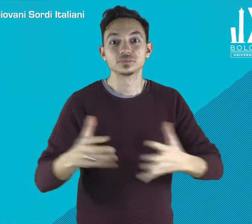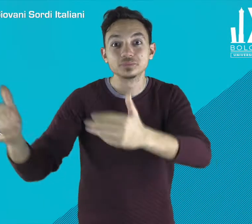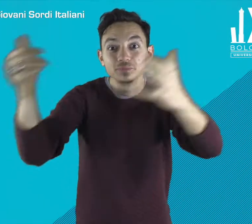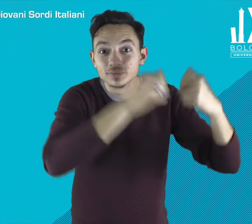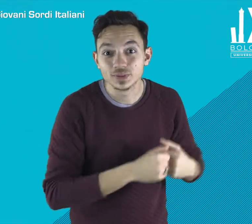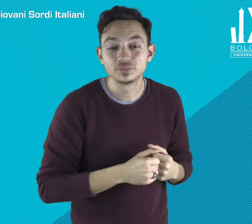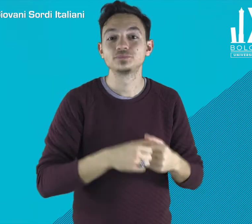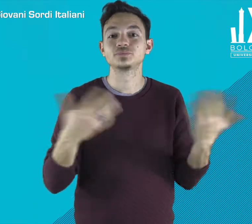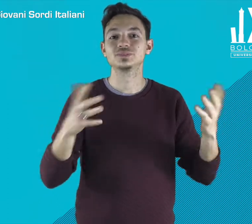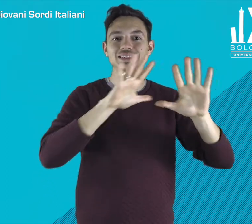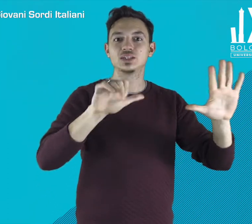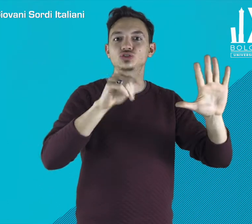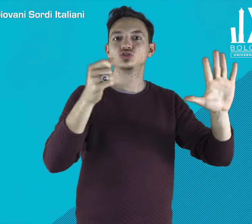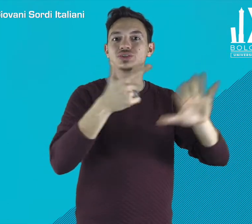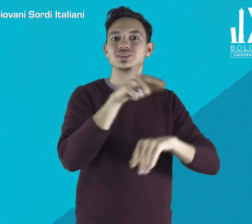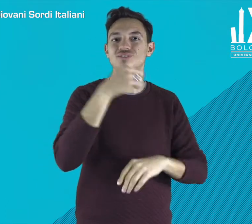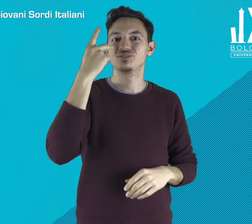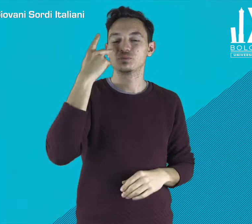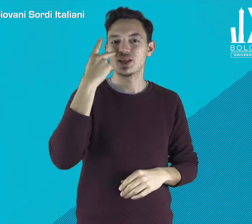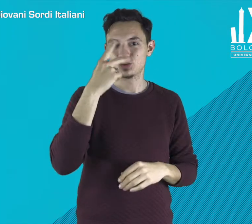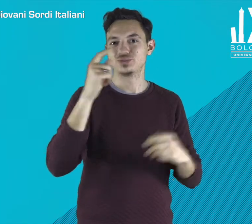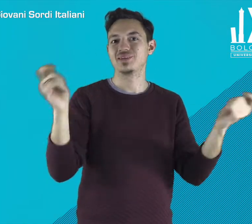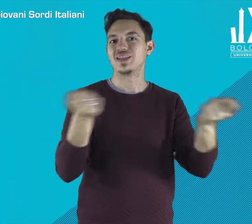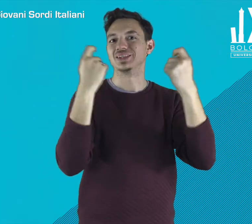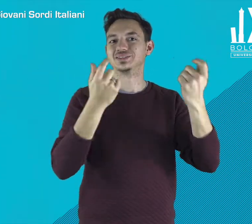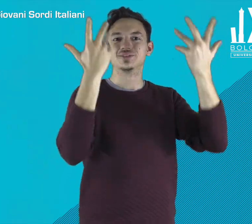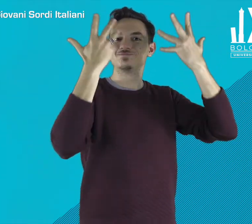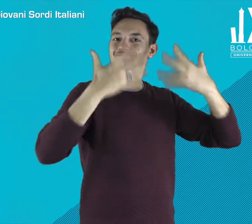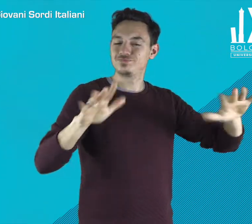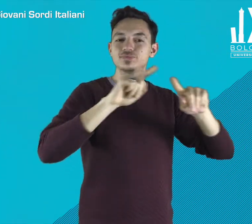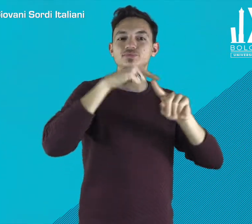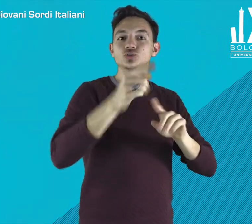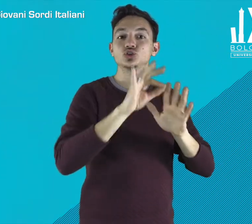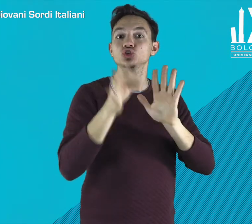Ciao a tutti! Dunque, dopo che nei giorni 16-17 Febbraio verrà svolto il Festival come comunicato